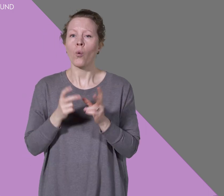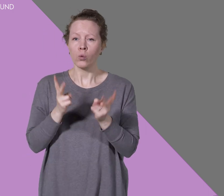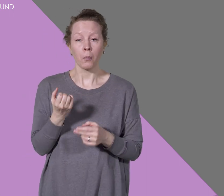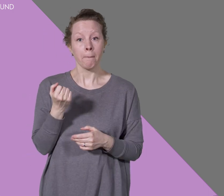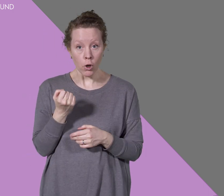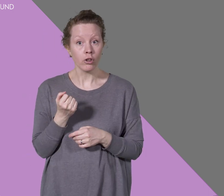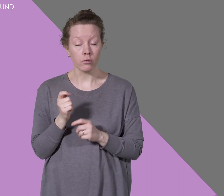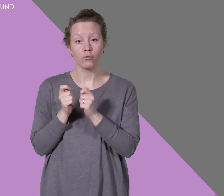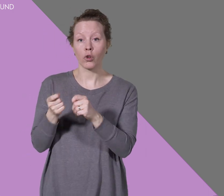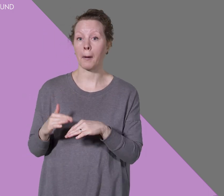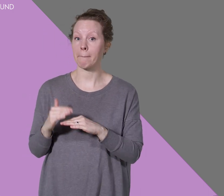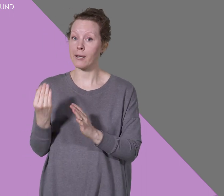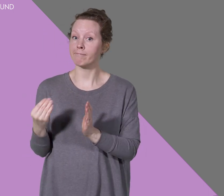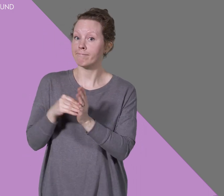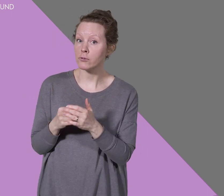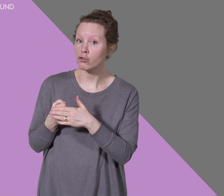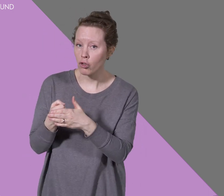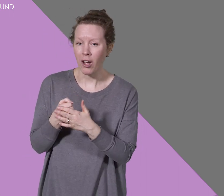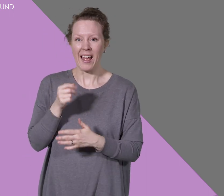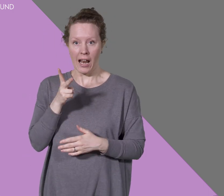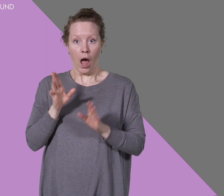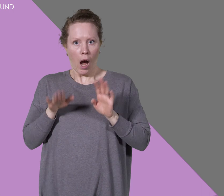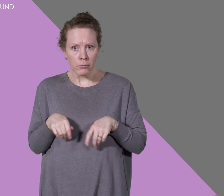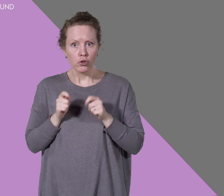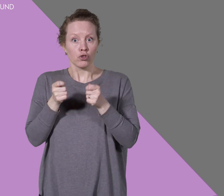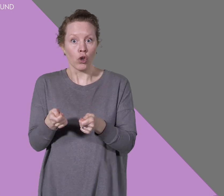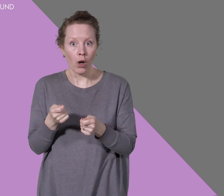De kan också ansöka om tilläggsunderstöd eller om att få ändra ändamålet -